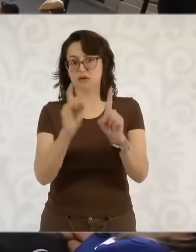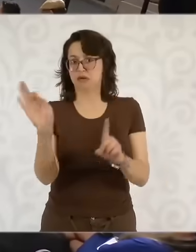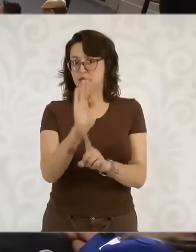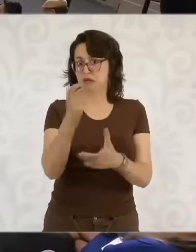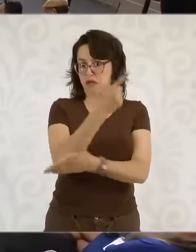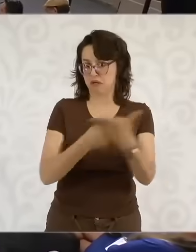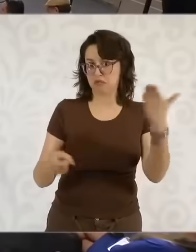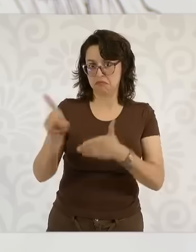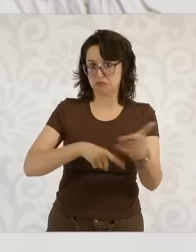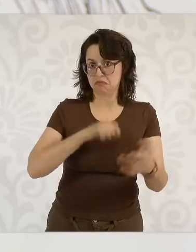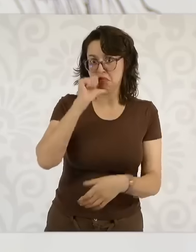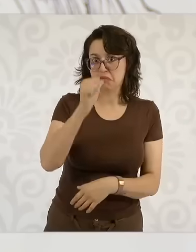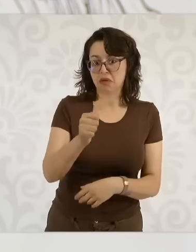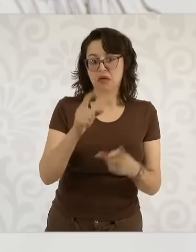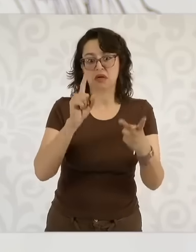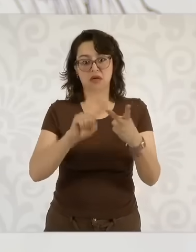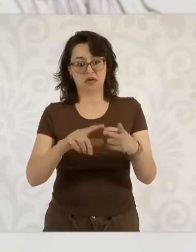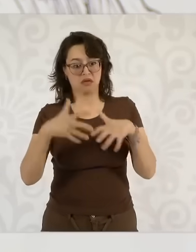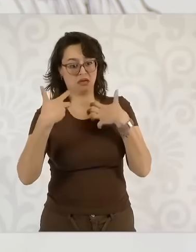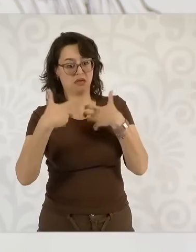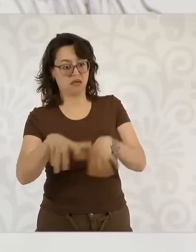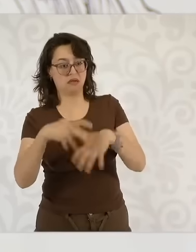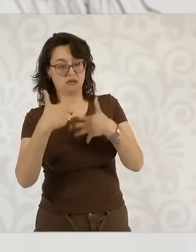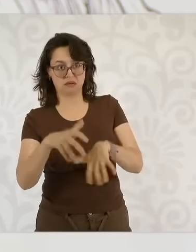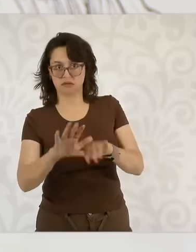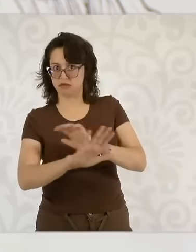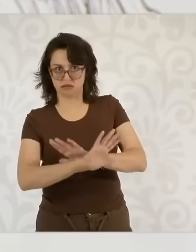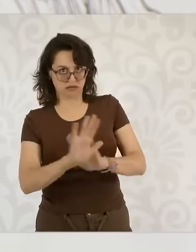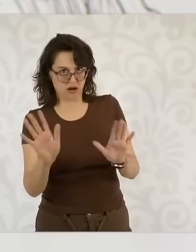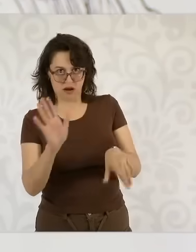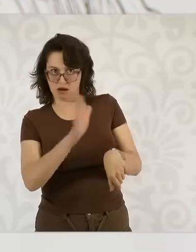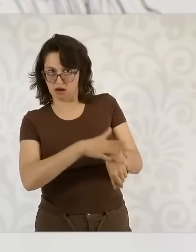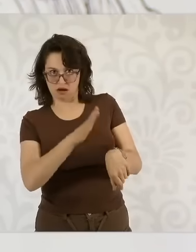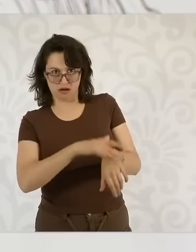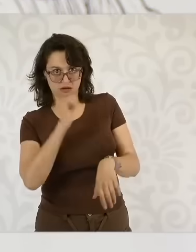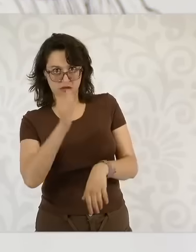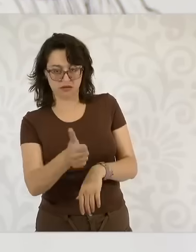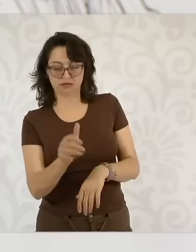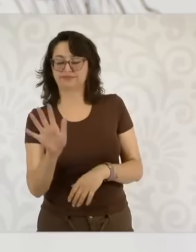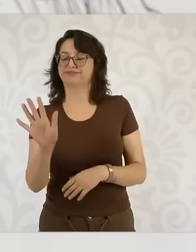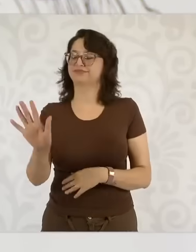llamado a la movilización es de distinto tipo como lo dije o sea que vayan los senadores de todos los